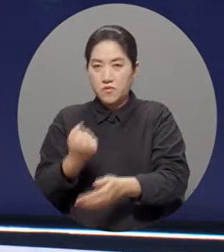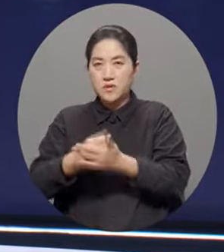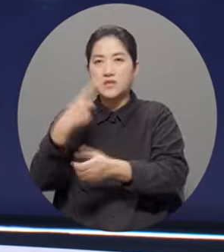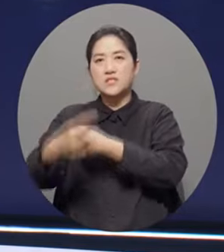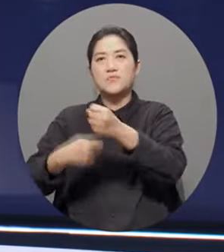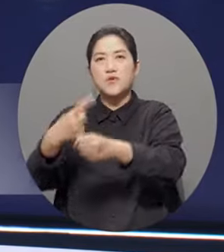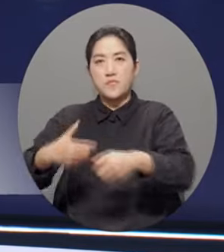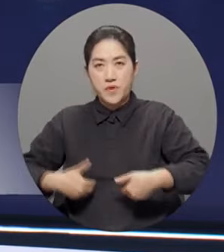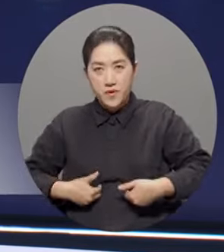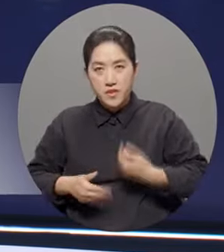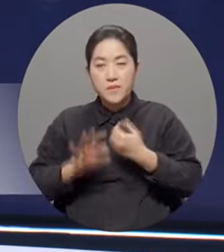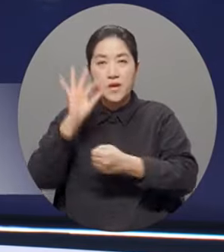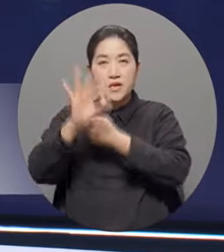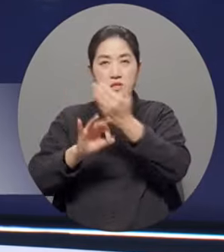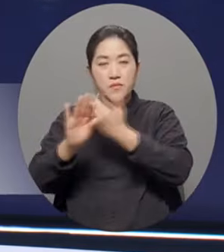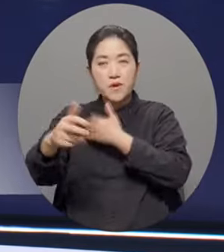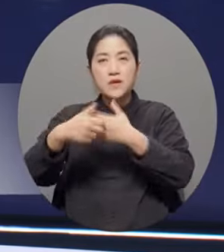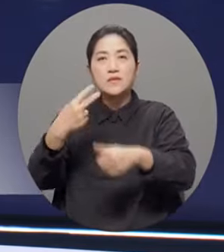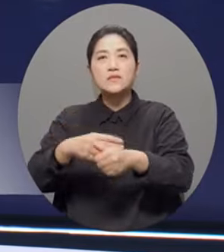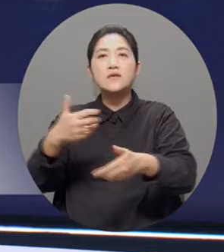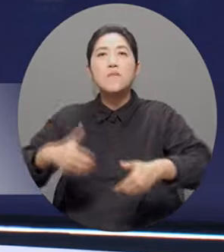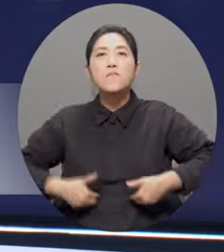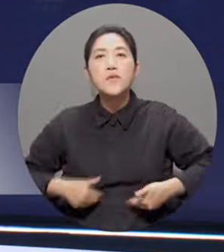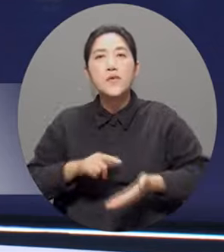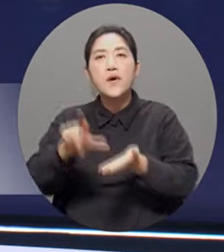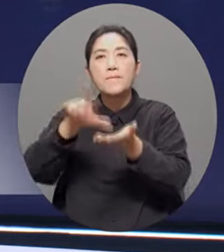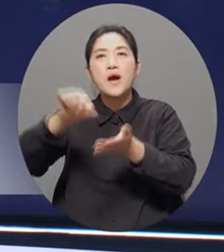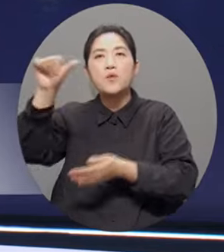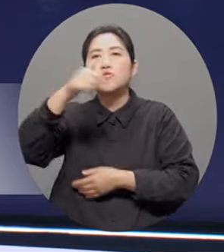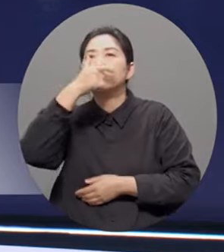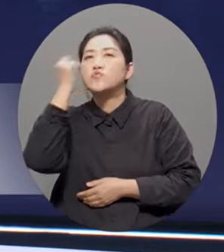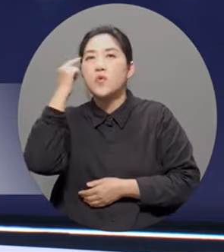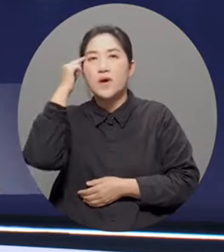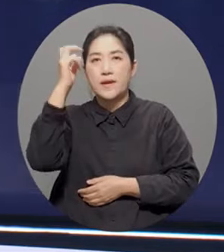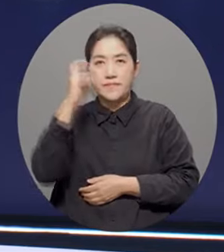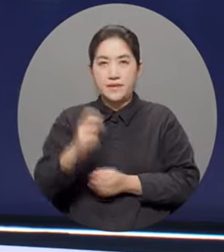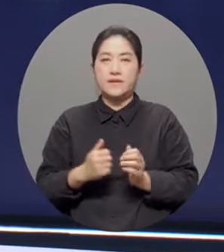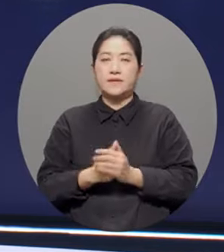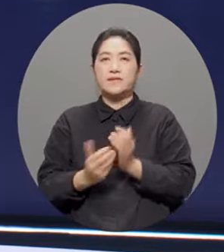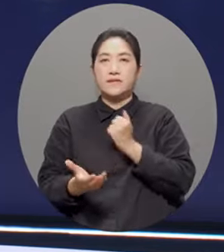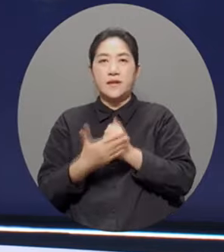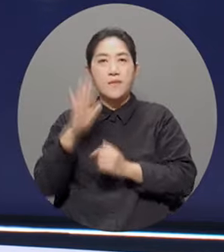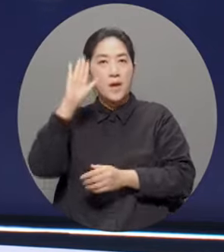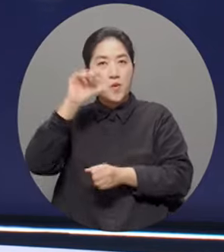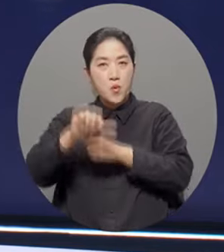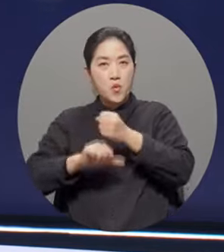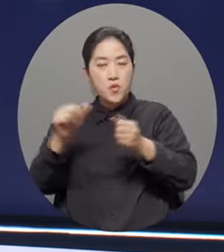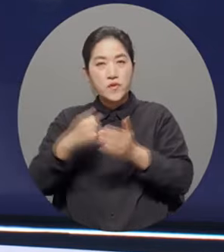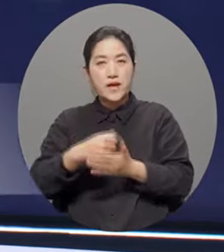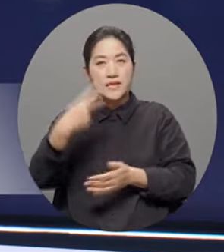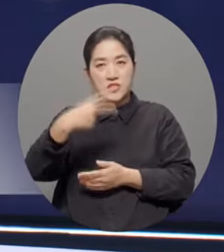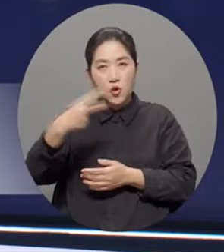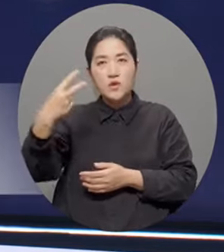(기자) 전문의 자격까지 얻으려면 최소한11년이 걸립니다. 그래서 정부는 10년 뒤에 의사 인력이 대략1만 5000명 부족할 것으로 예측하고 있습니다.